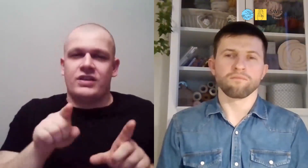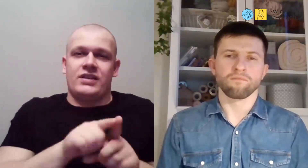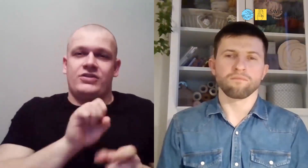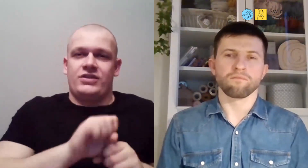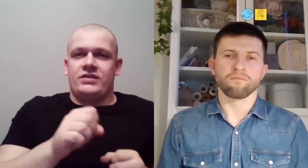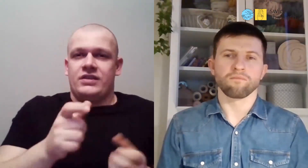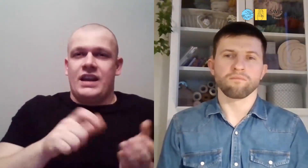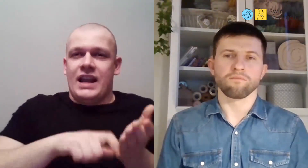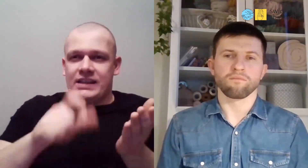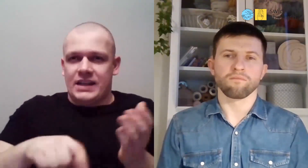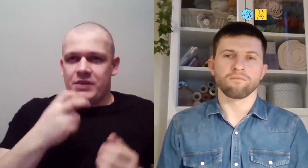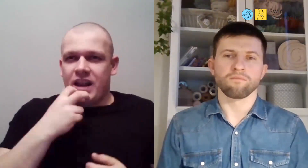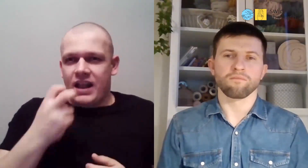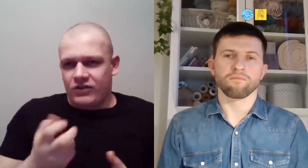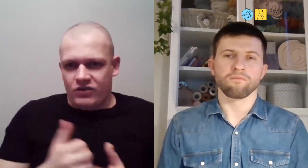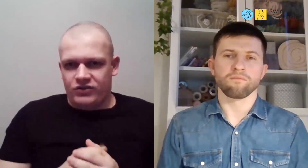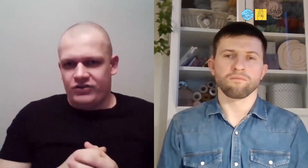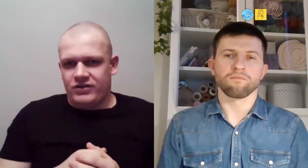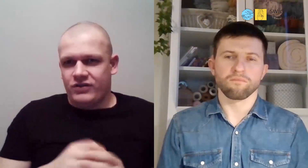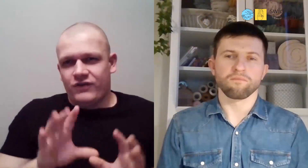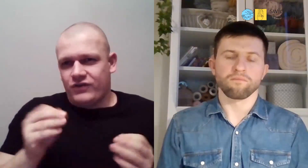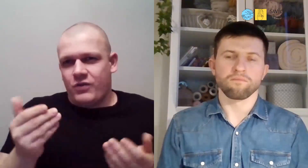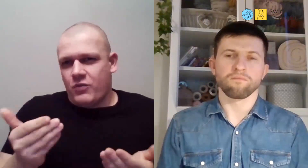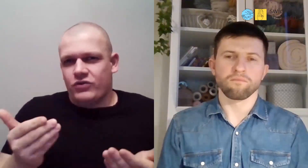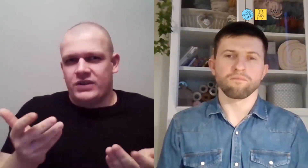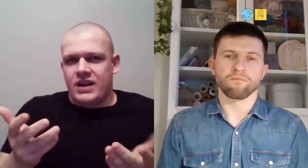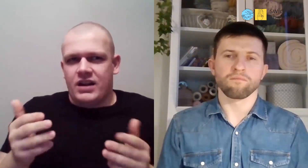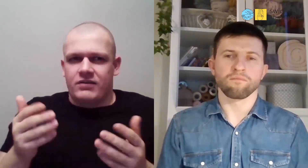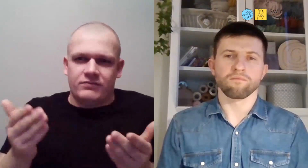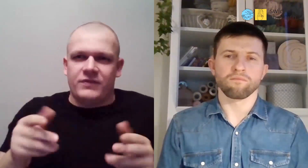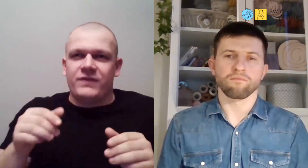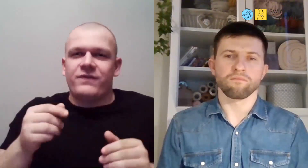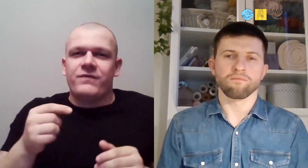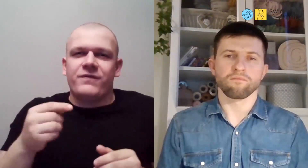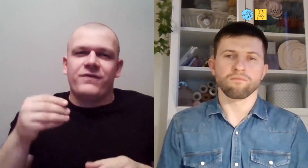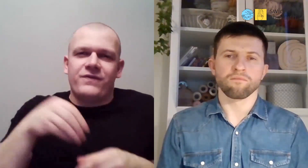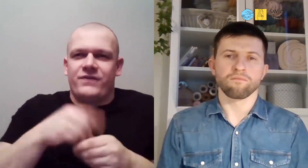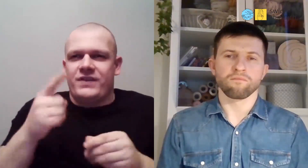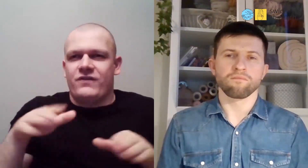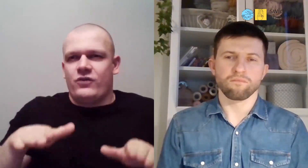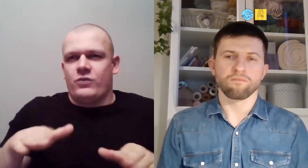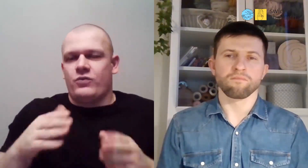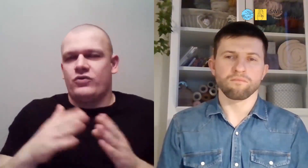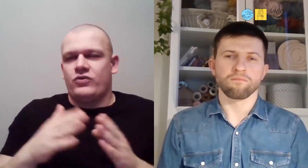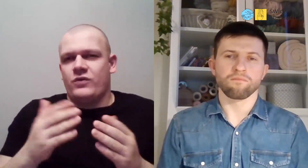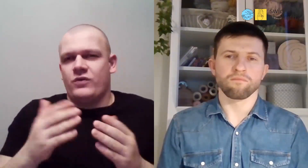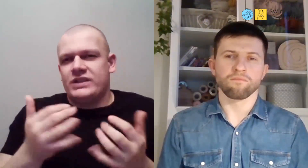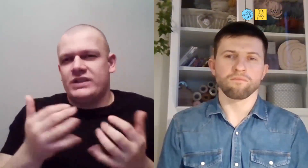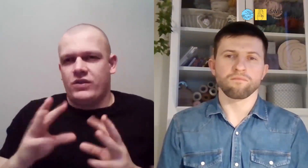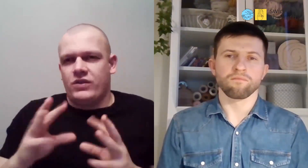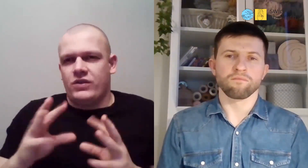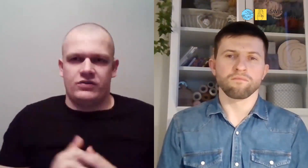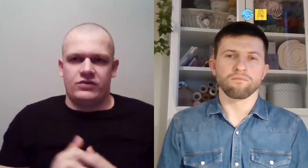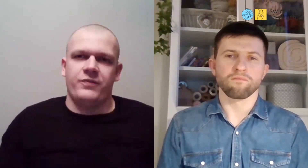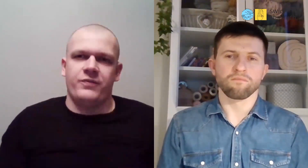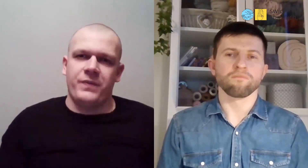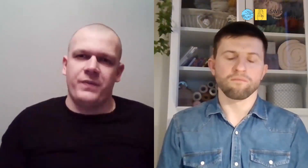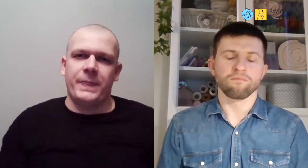Można załatwić wszystko bez wychodzenia z domu.